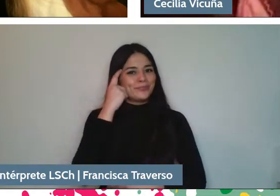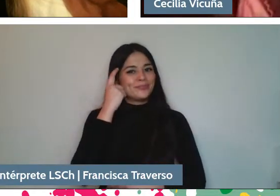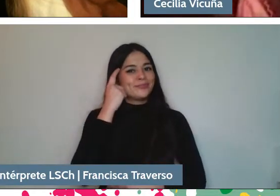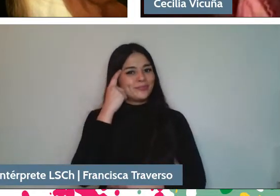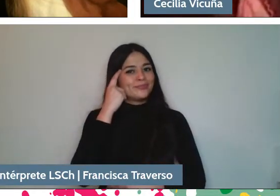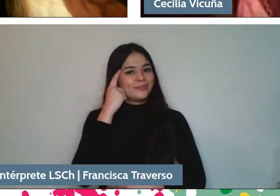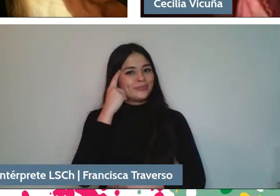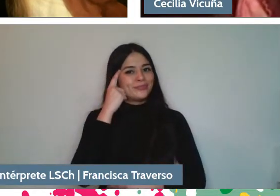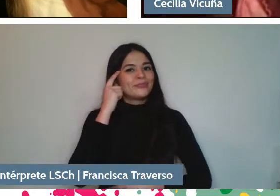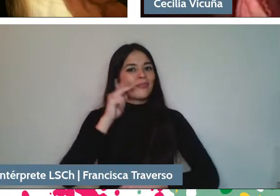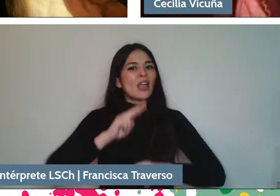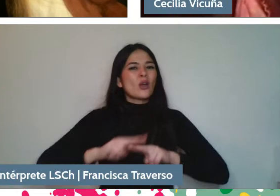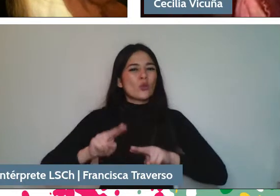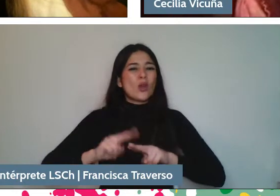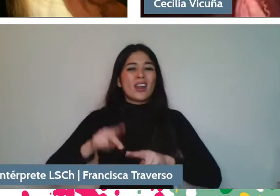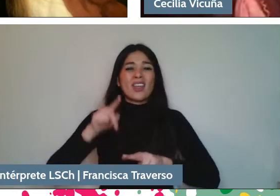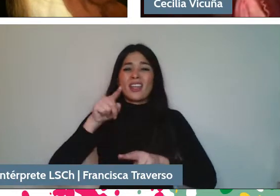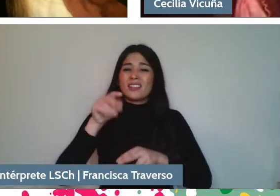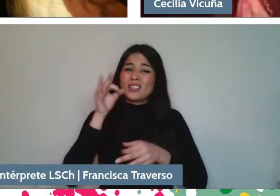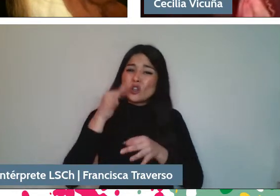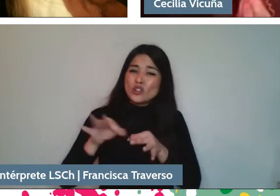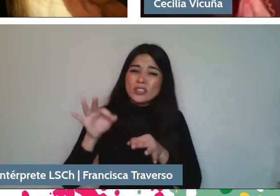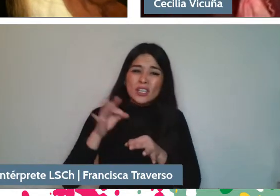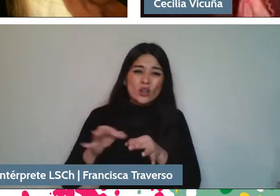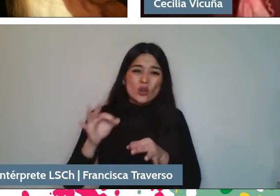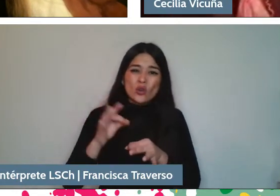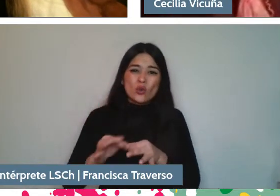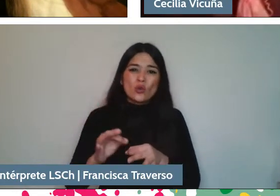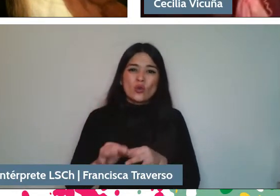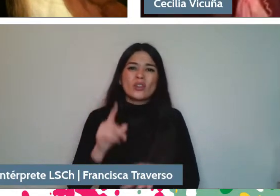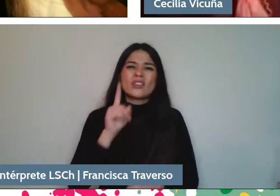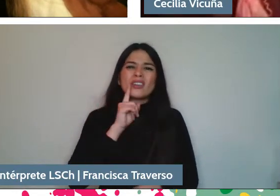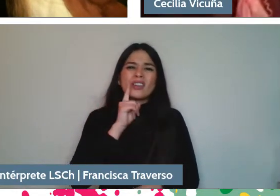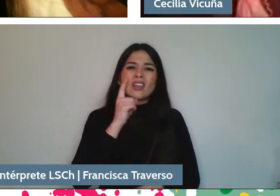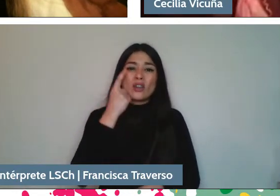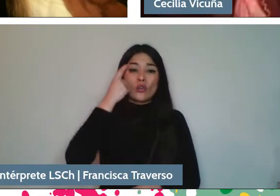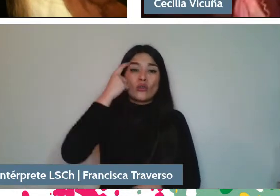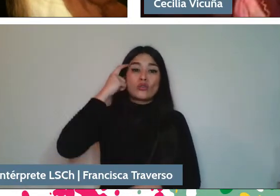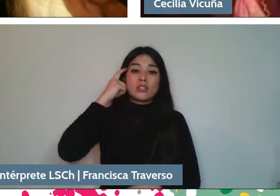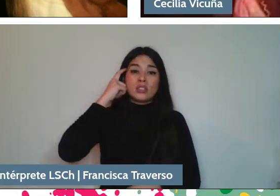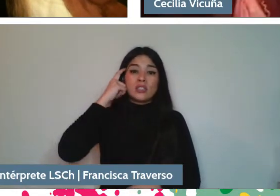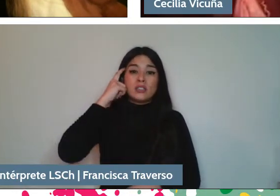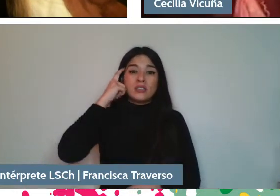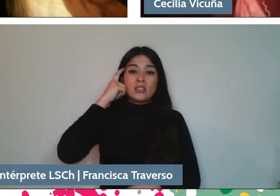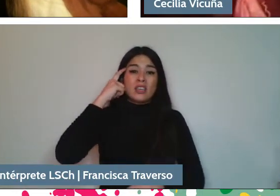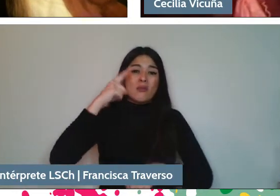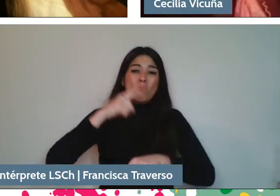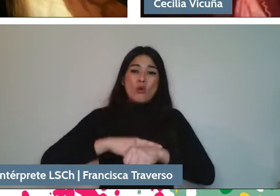Ese es el único consejo. Es decir, tener conciencia de que estamos en un momento de peligro absoluto